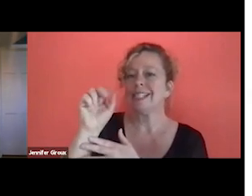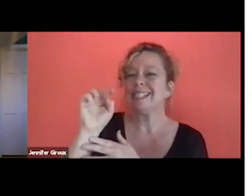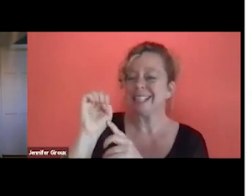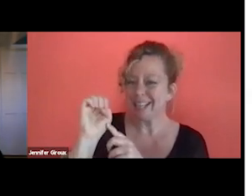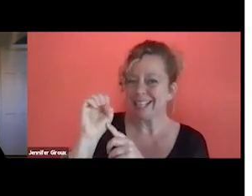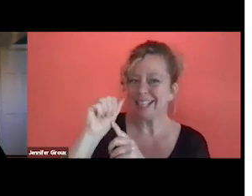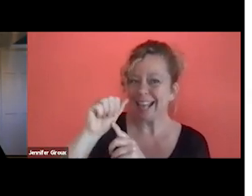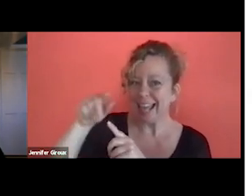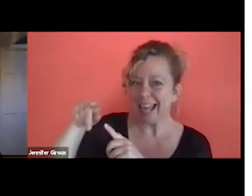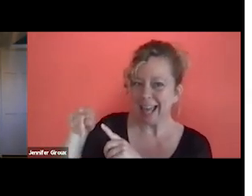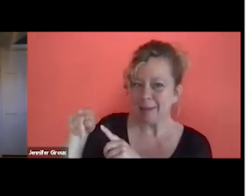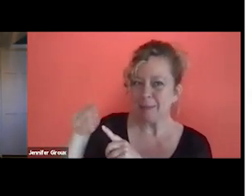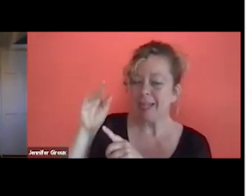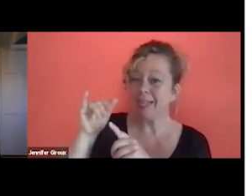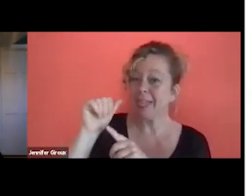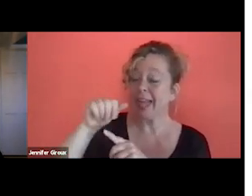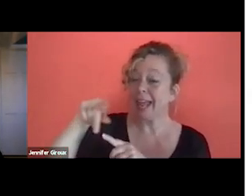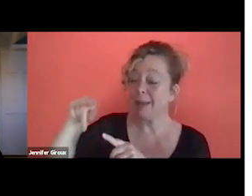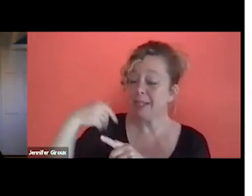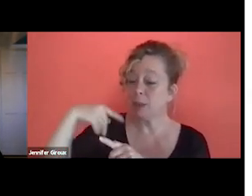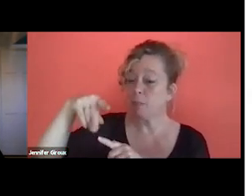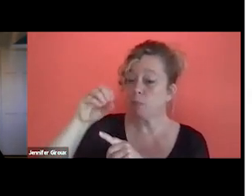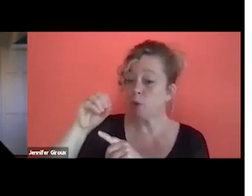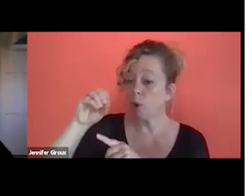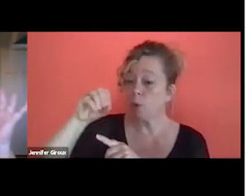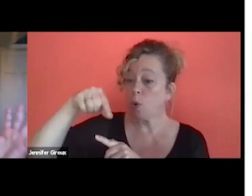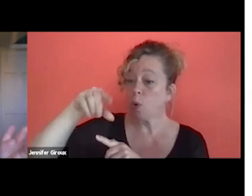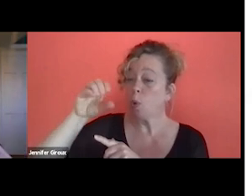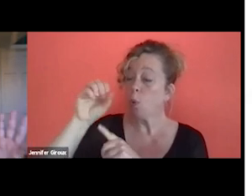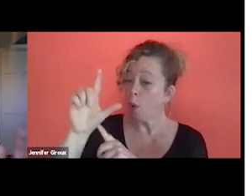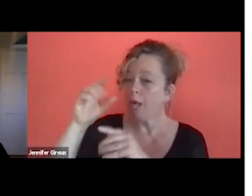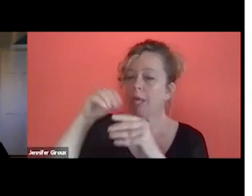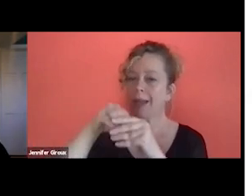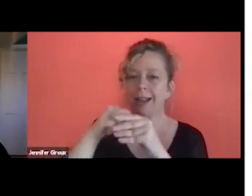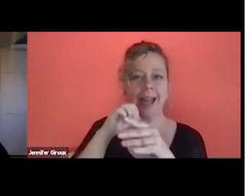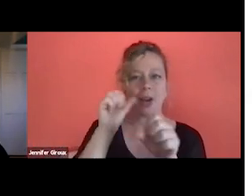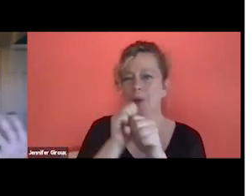y en realidad esta aplicación incluye ProQOL, y yo no trabajo para ninguna de estas personas,